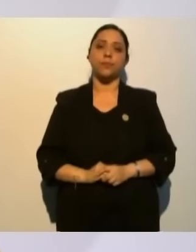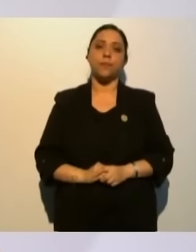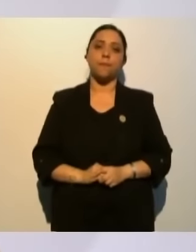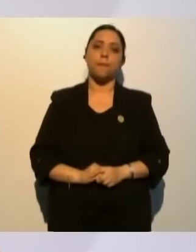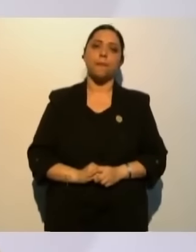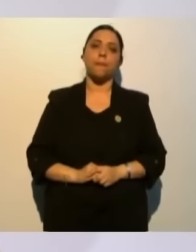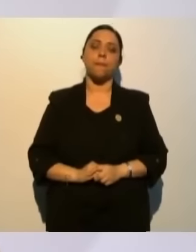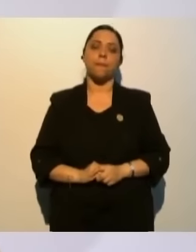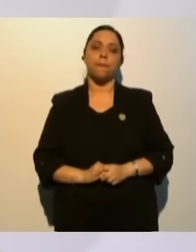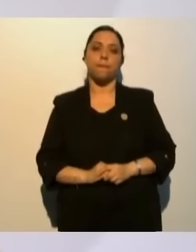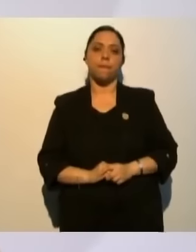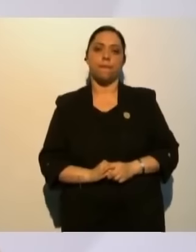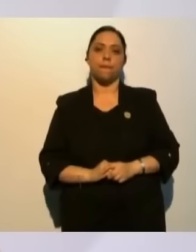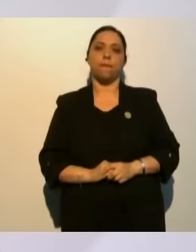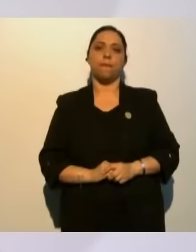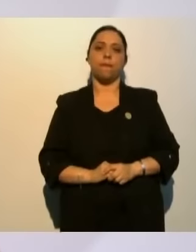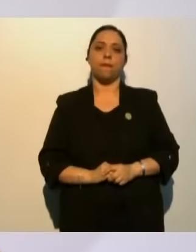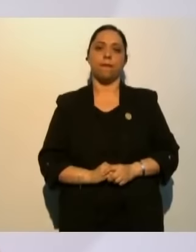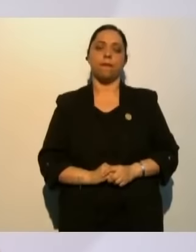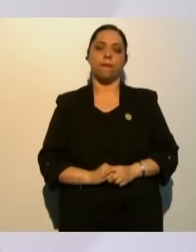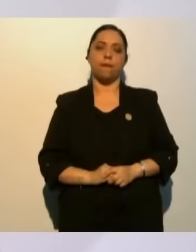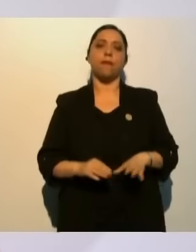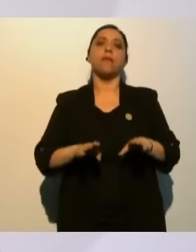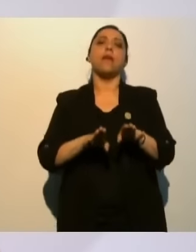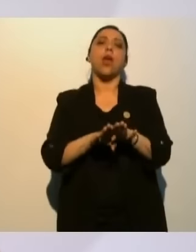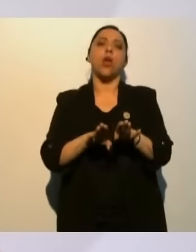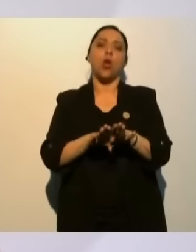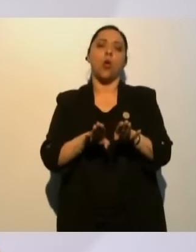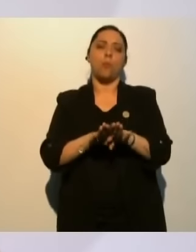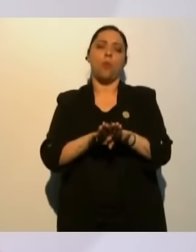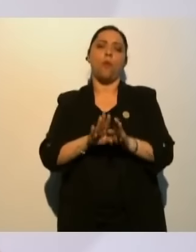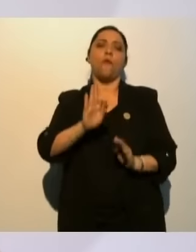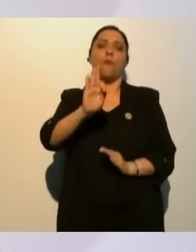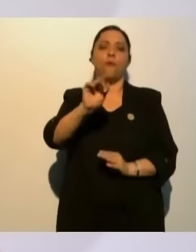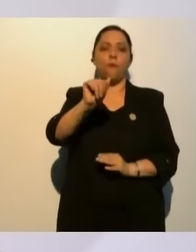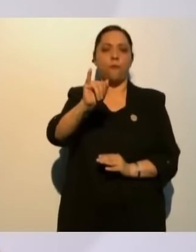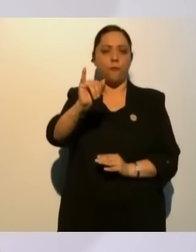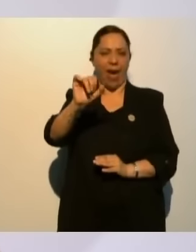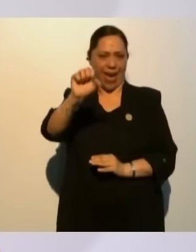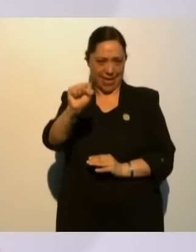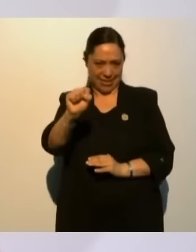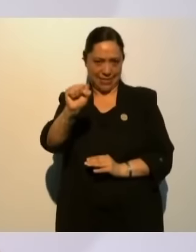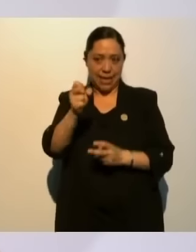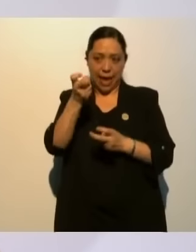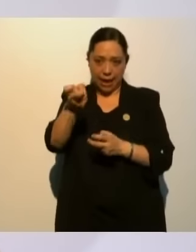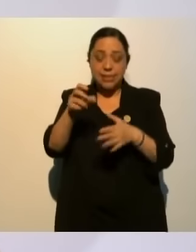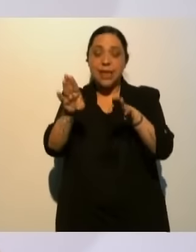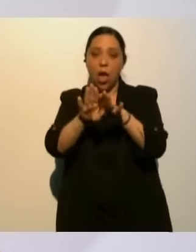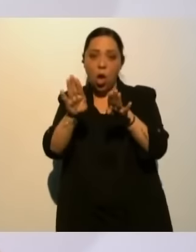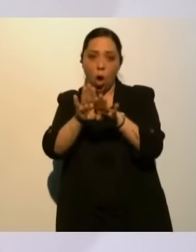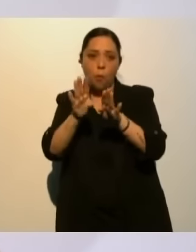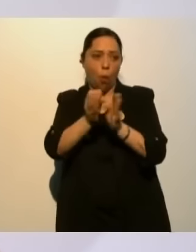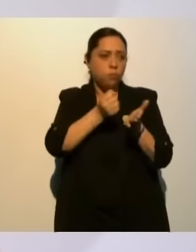se distribuyó este fondo para la infraestructura social que existe en nuestro país desde haceo